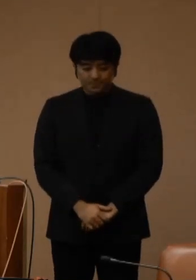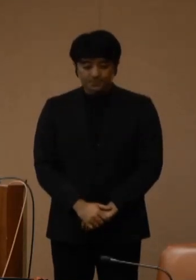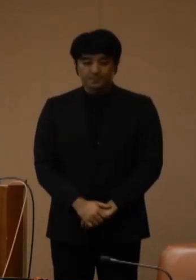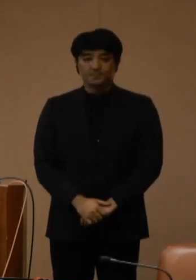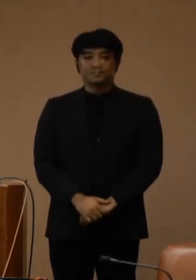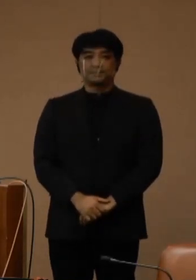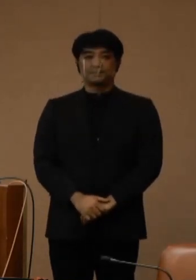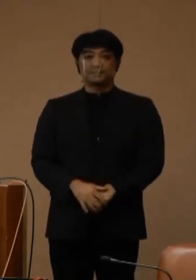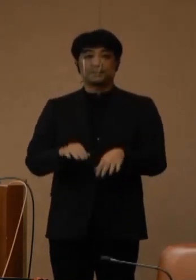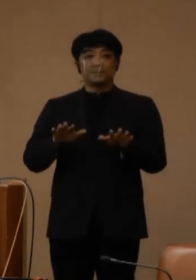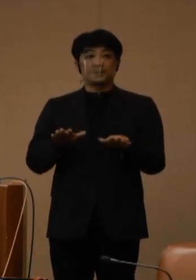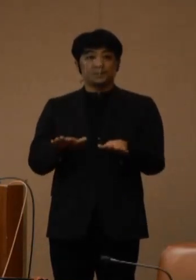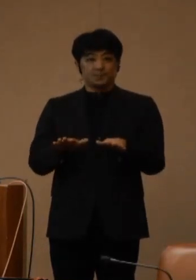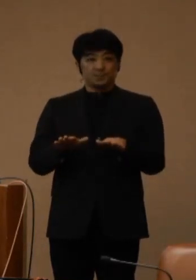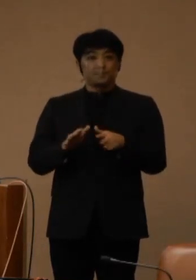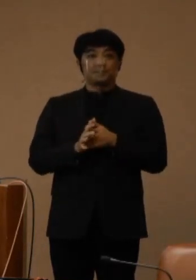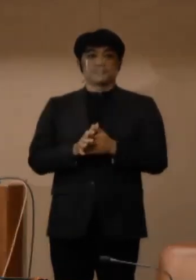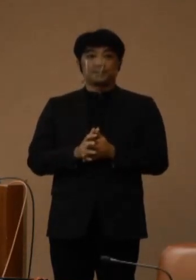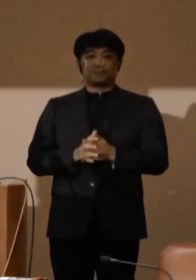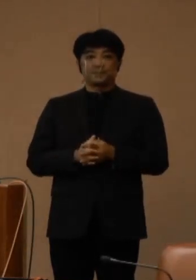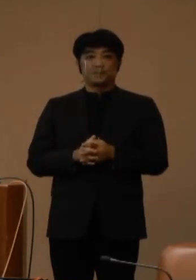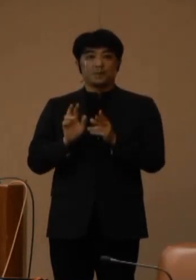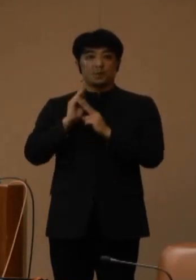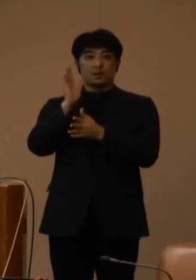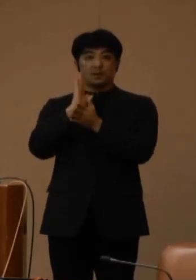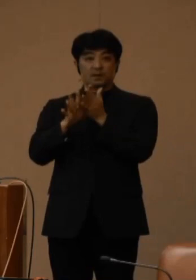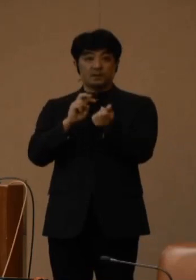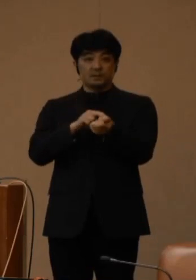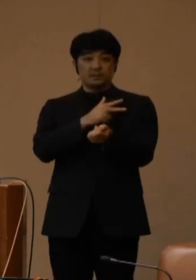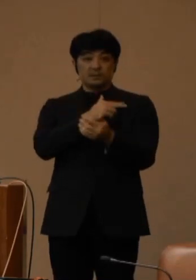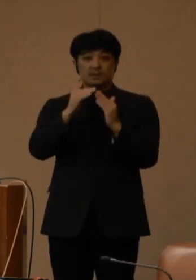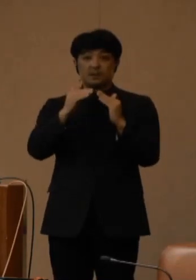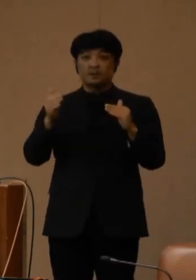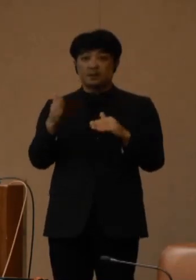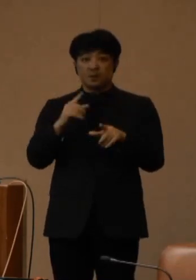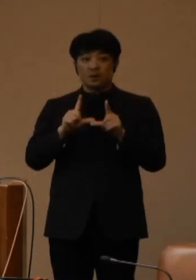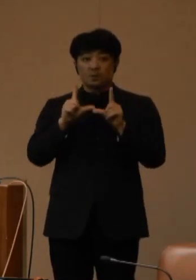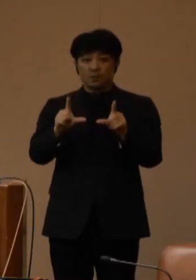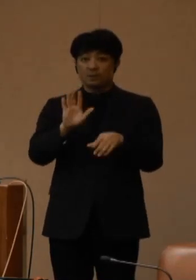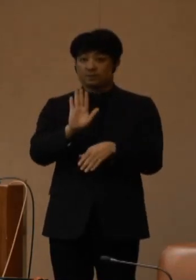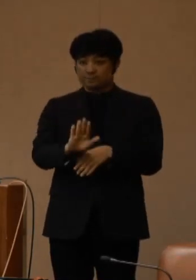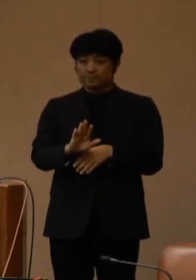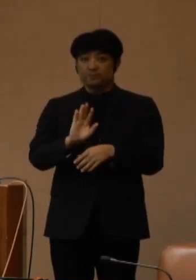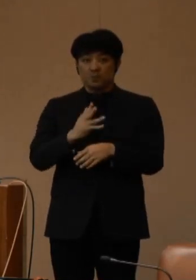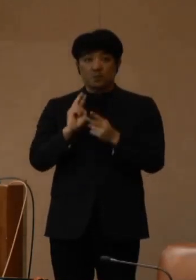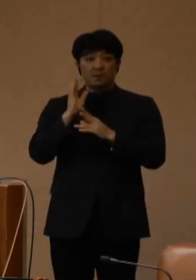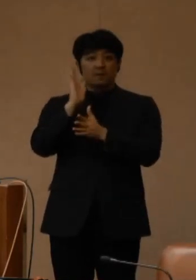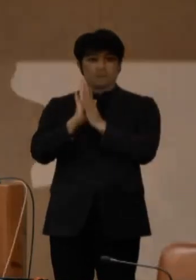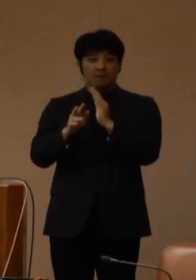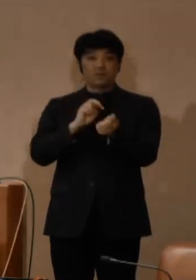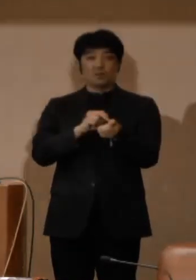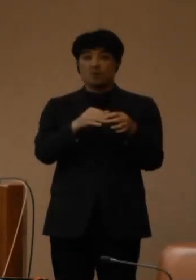ただいま、沖縄県医師会からも発表がありましたが、沖縄県の医療は、